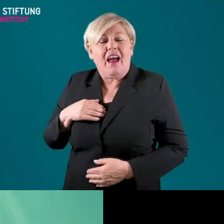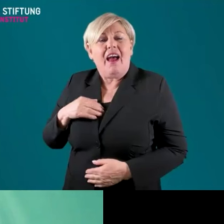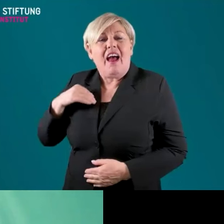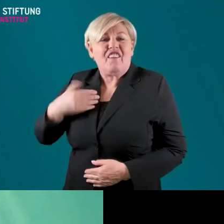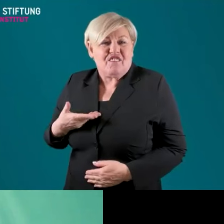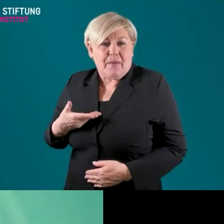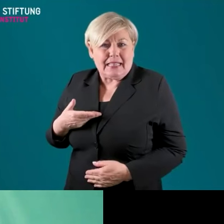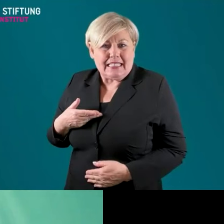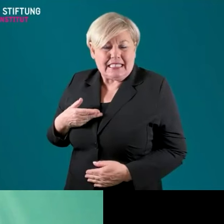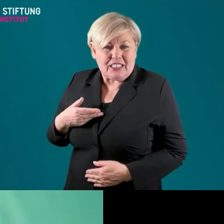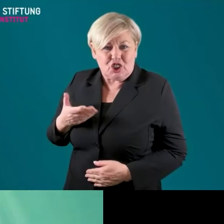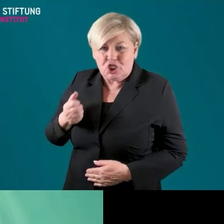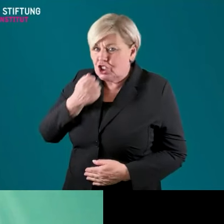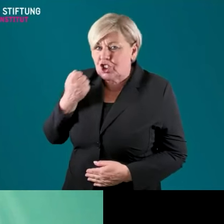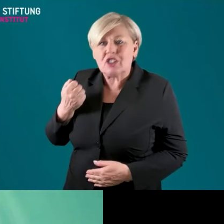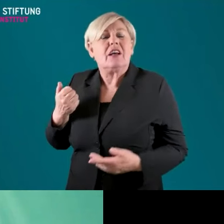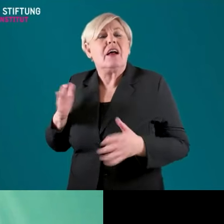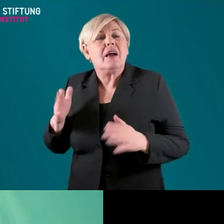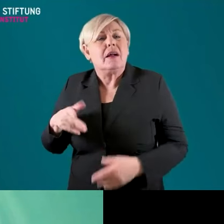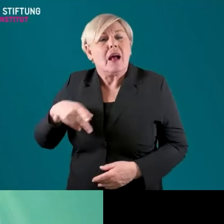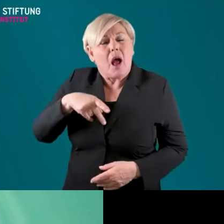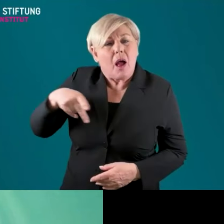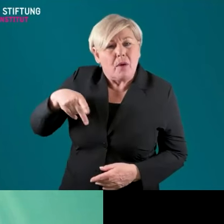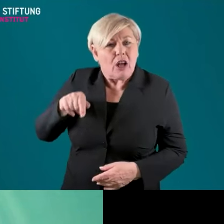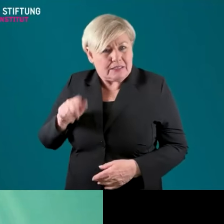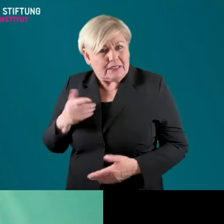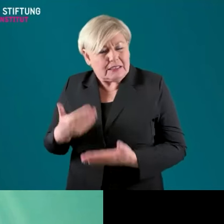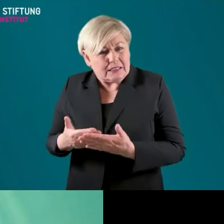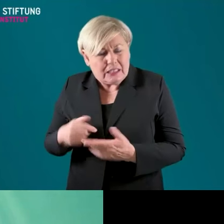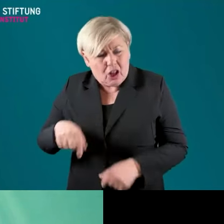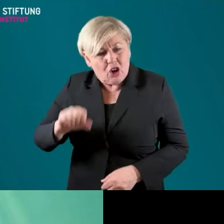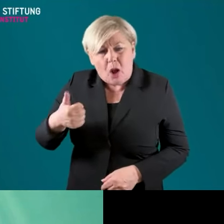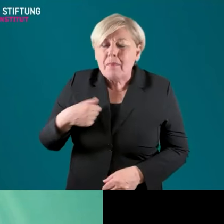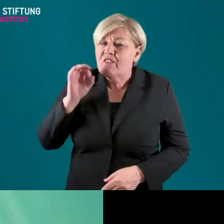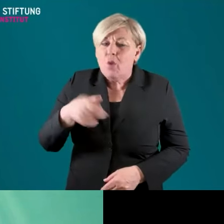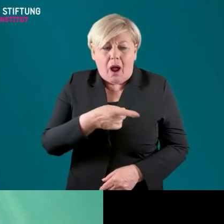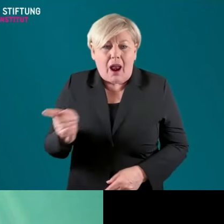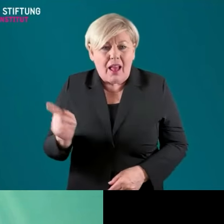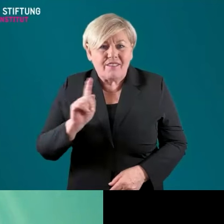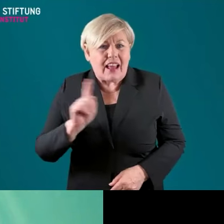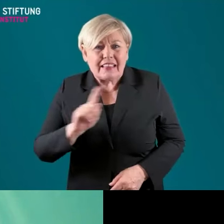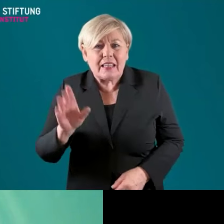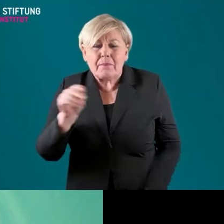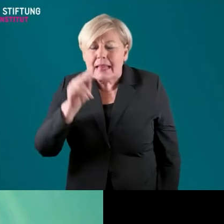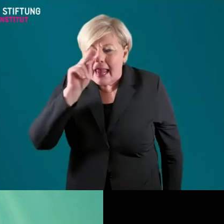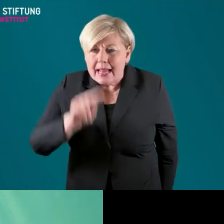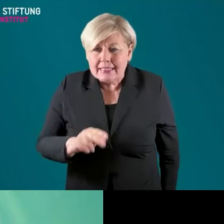Vielleicht, wenn es um das Thema TERFs geht. Ich mache das hier nochmal für alle, die das nicht vielleicht mitlesen, nochmal offen.